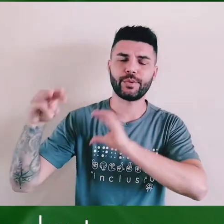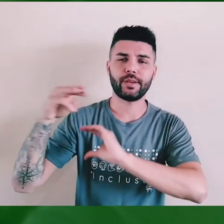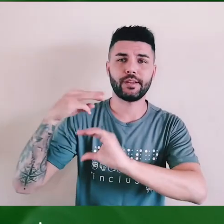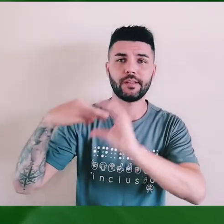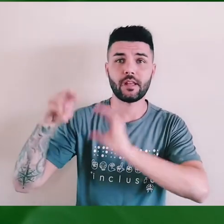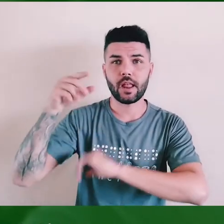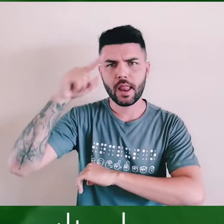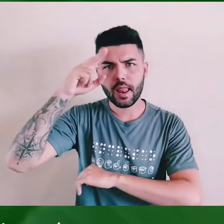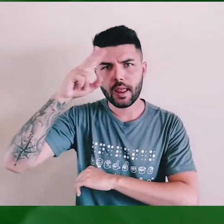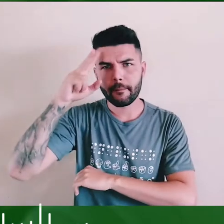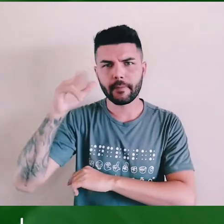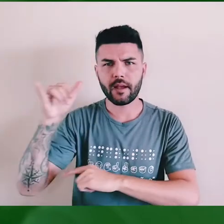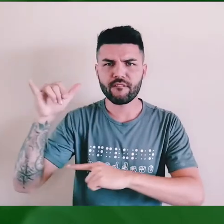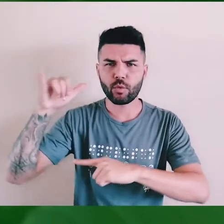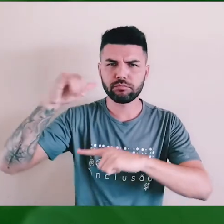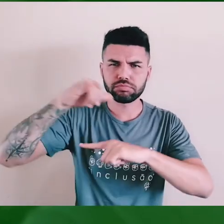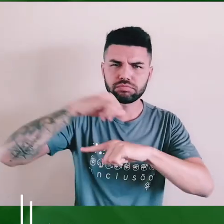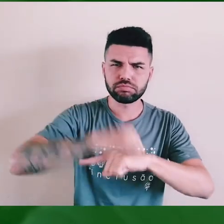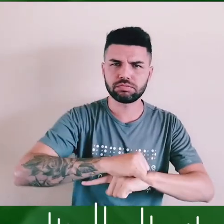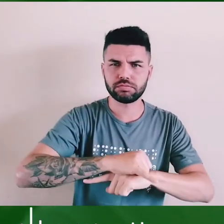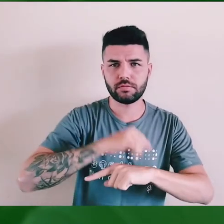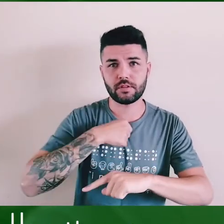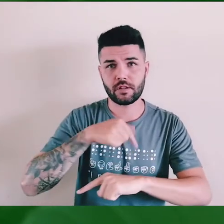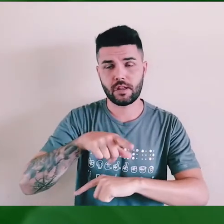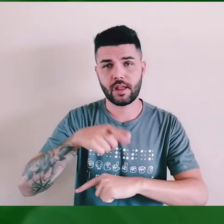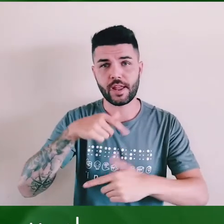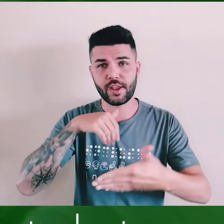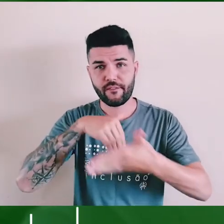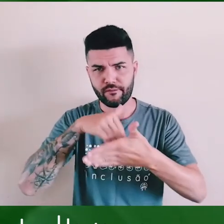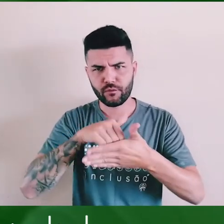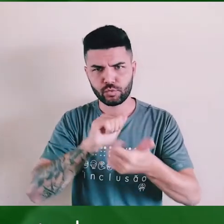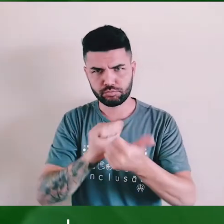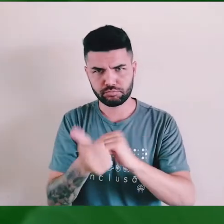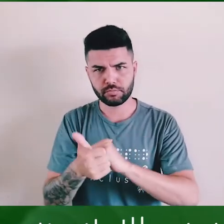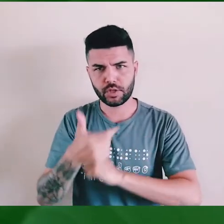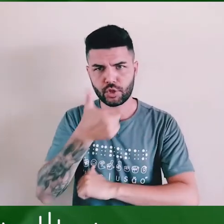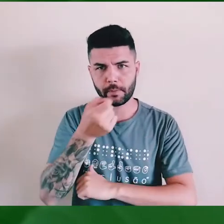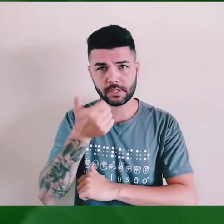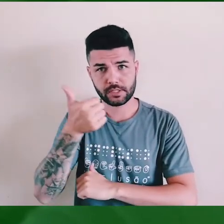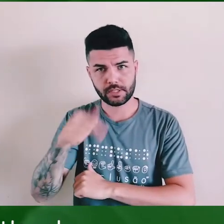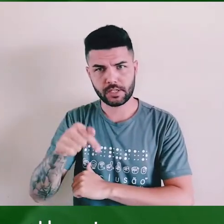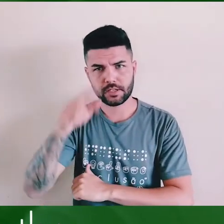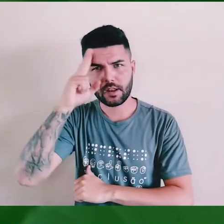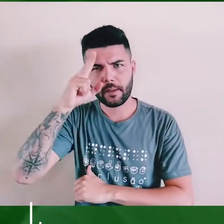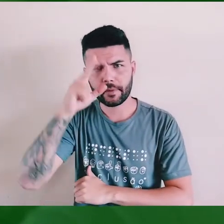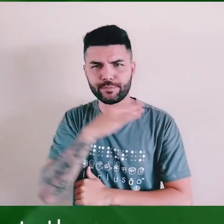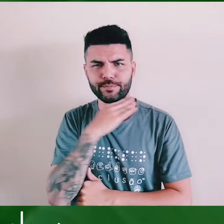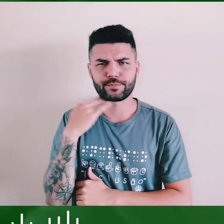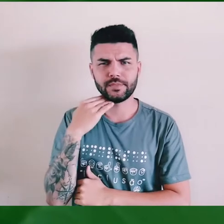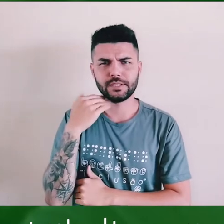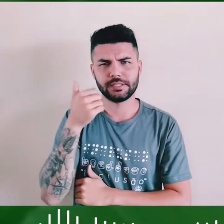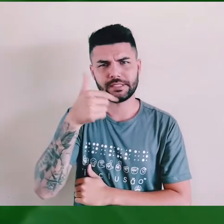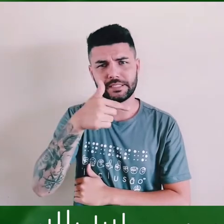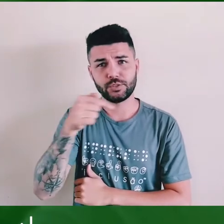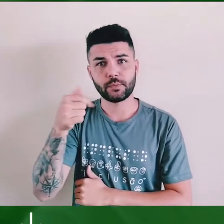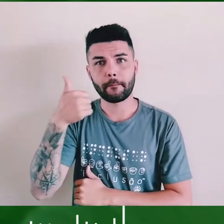da Chapecoense ter caído. Ele caiu, matou 71 pessoas, foi a grande, a maior tragédia